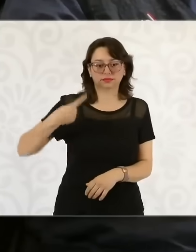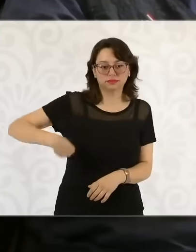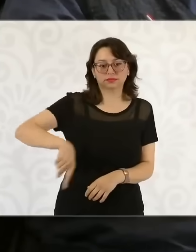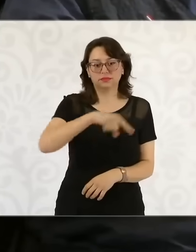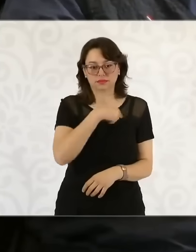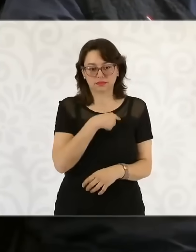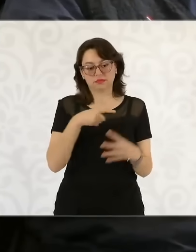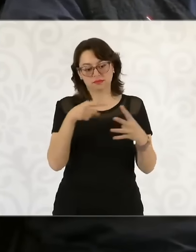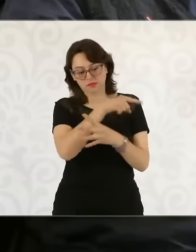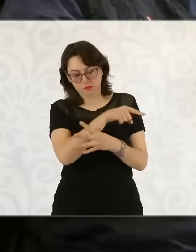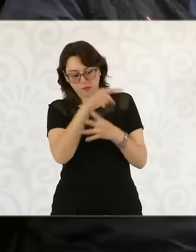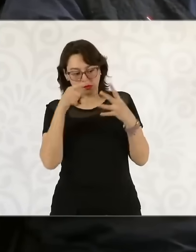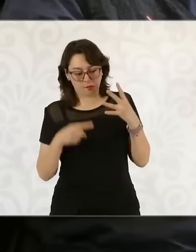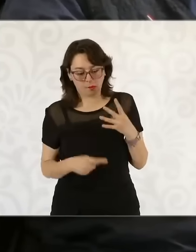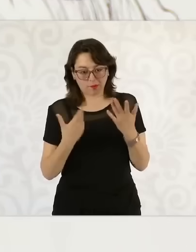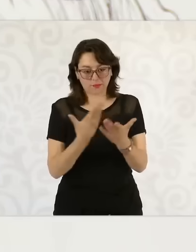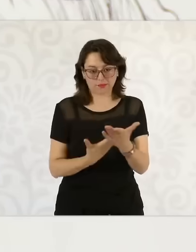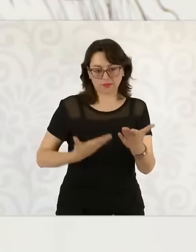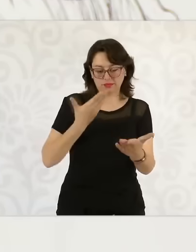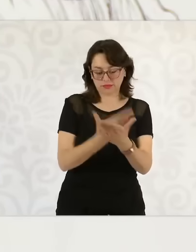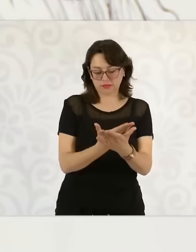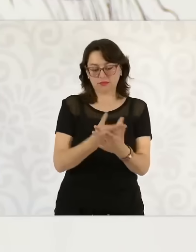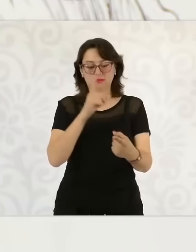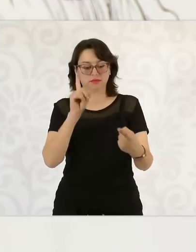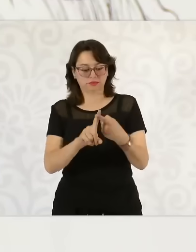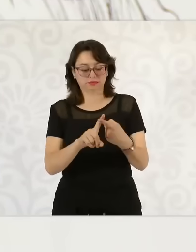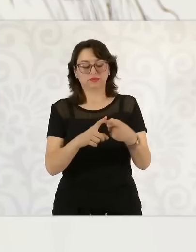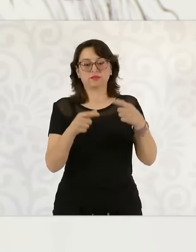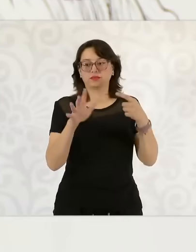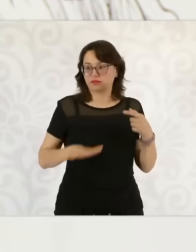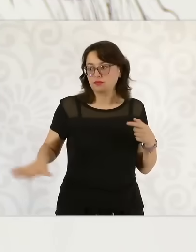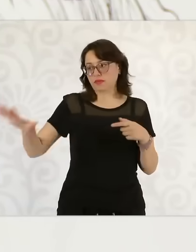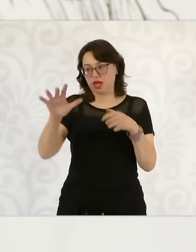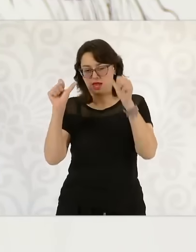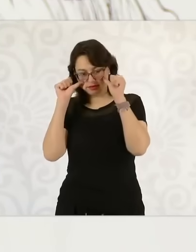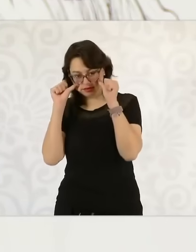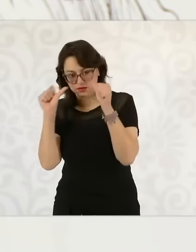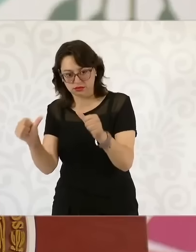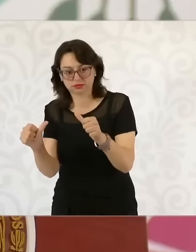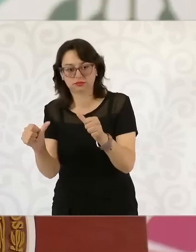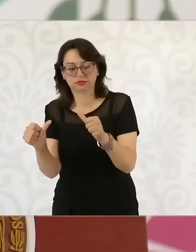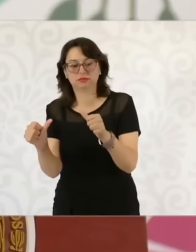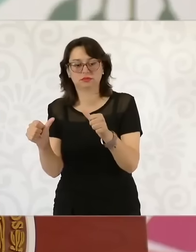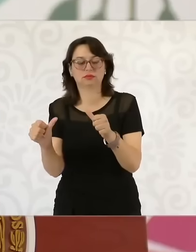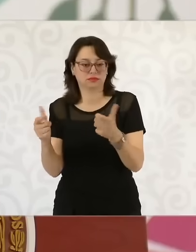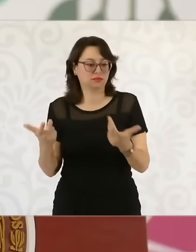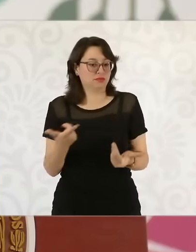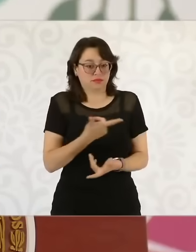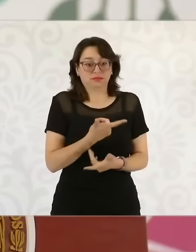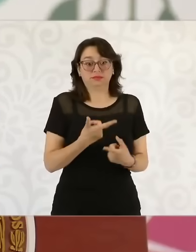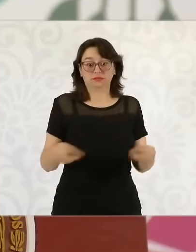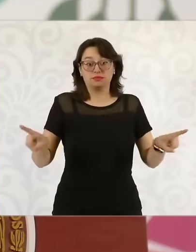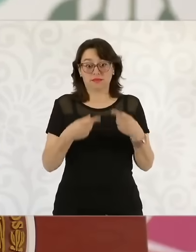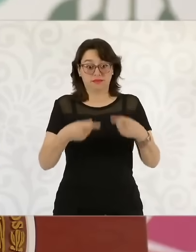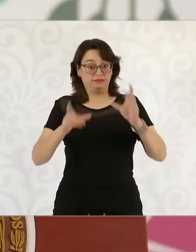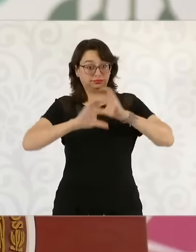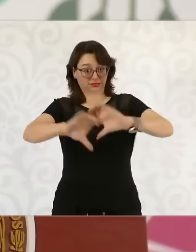en México que es la atención a las causas para ello entre otras cosas es México canta